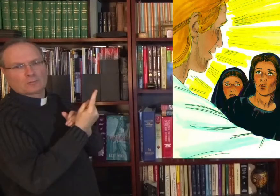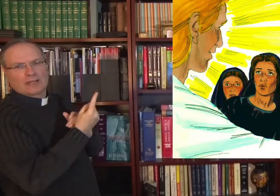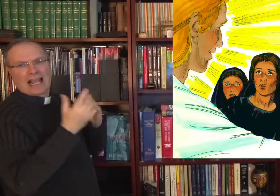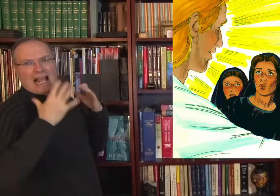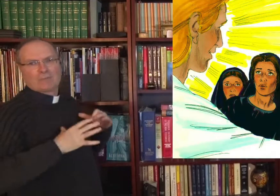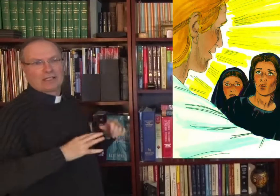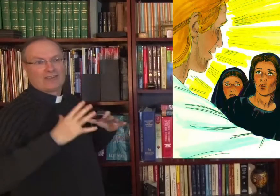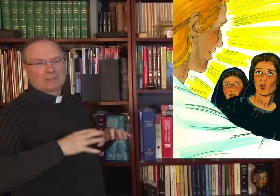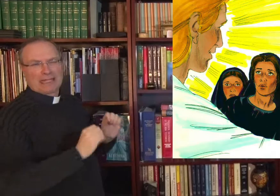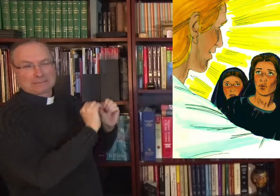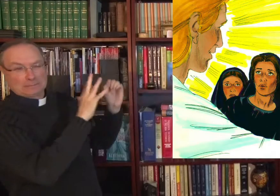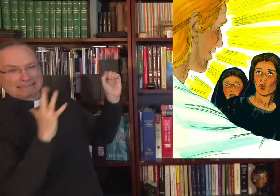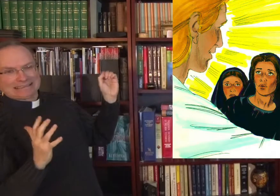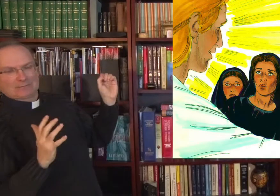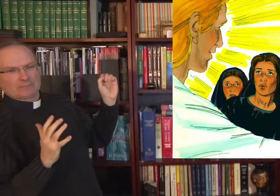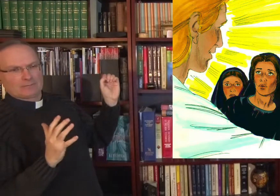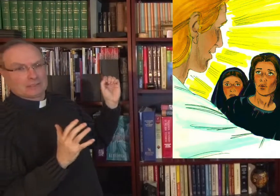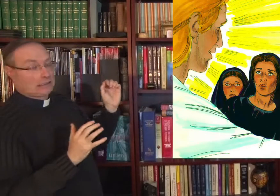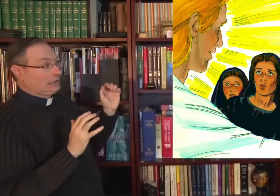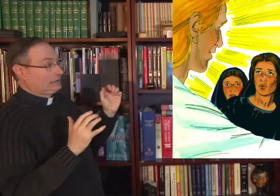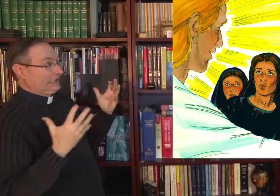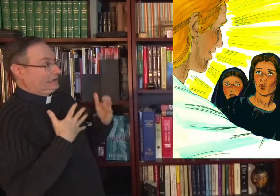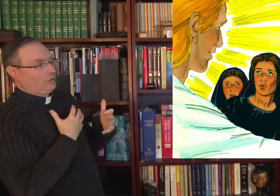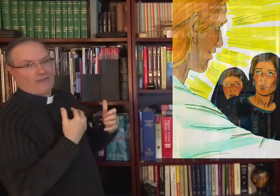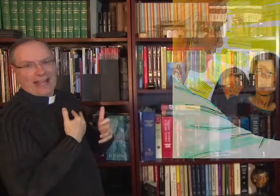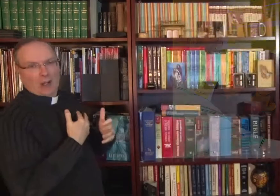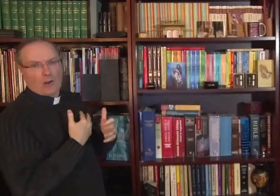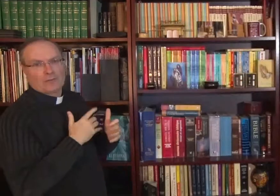habillés de vêtements resplendissants. Saisies de frayeur,